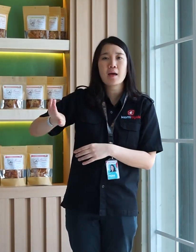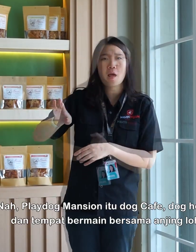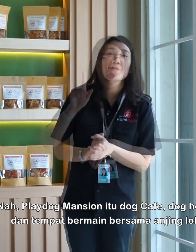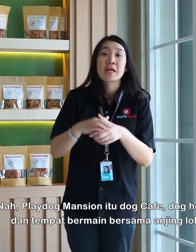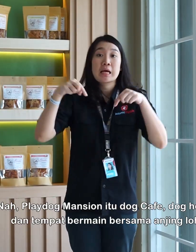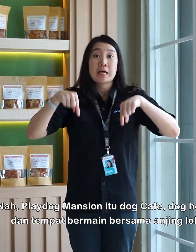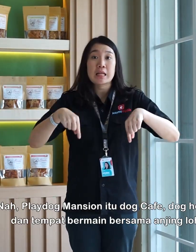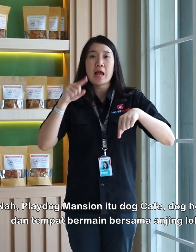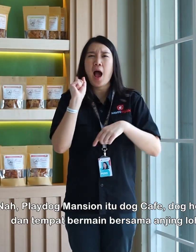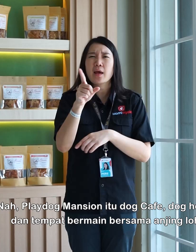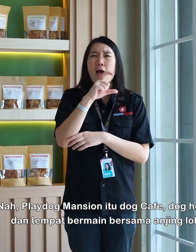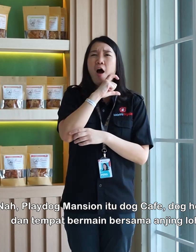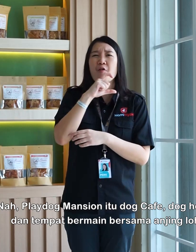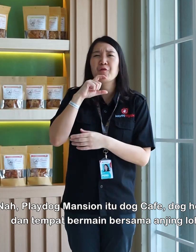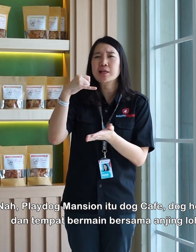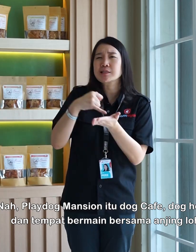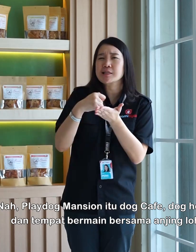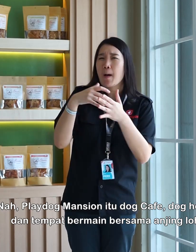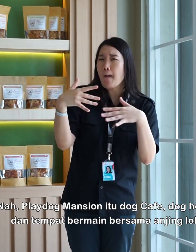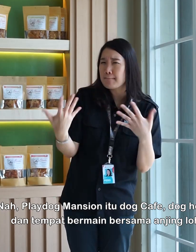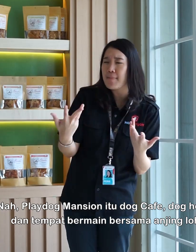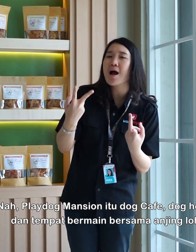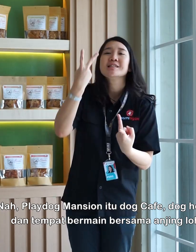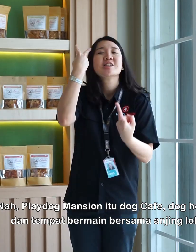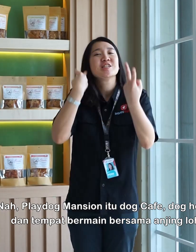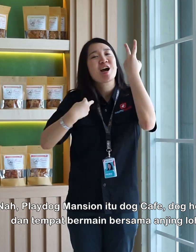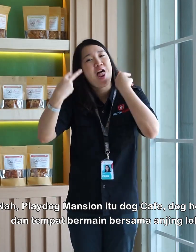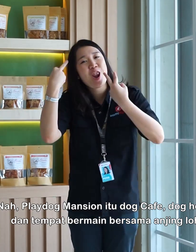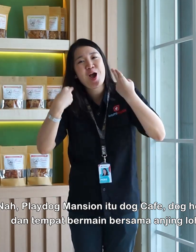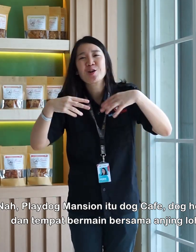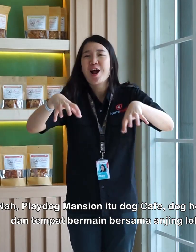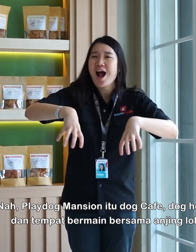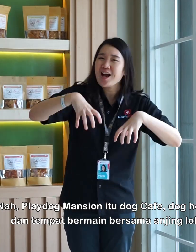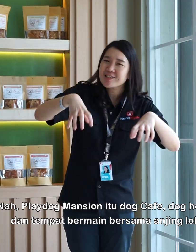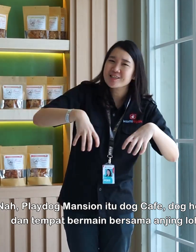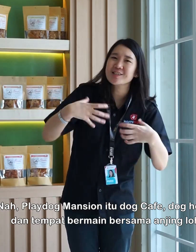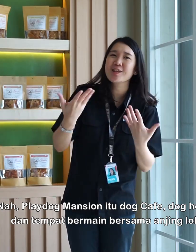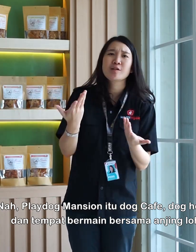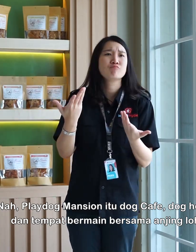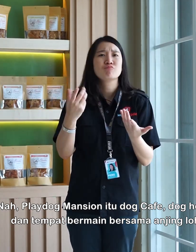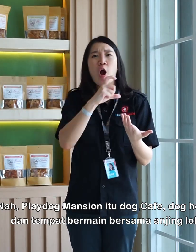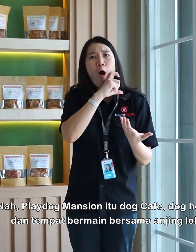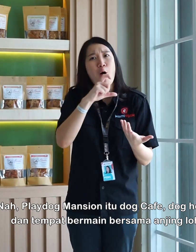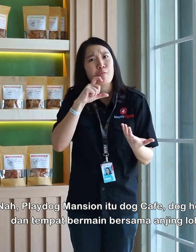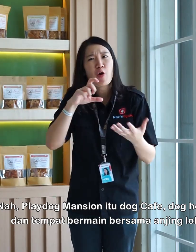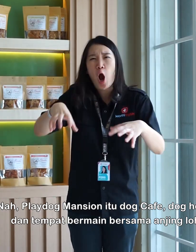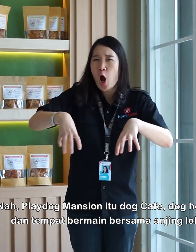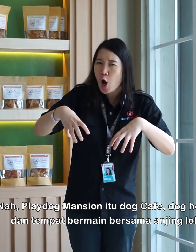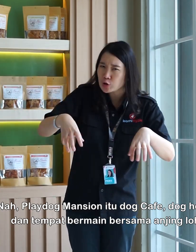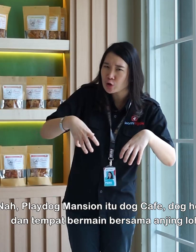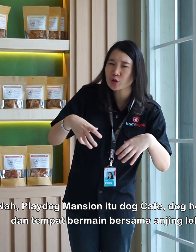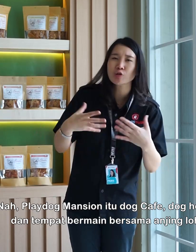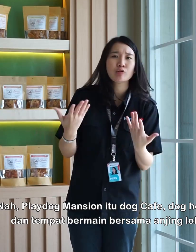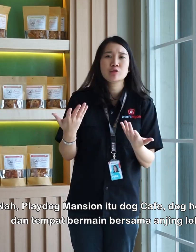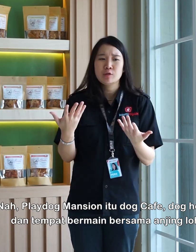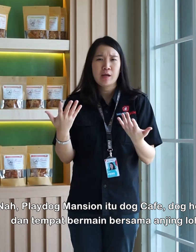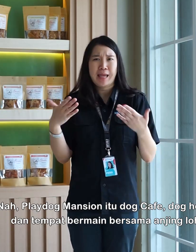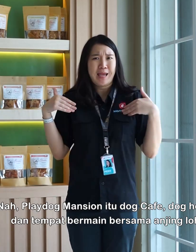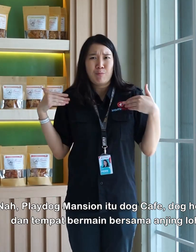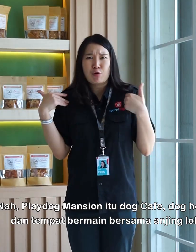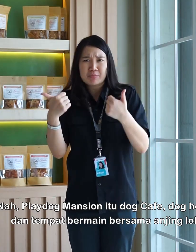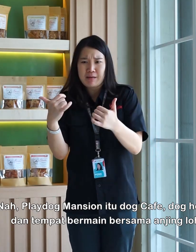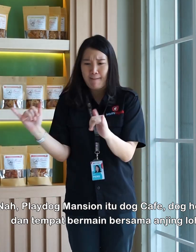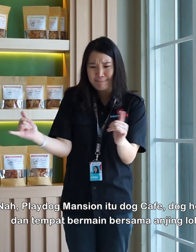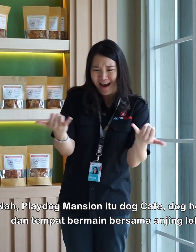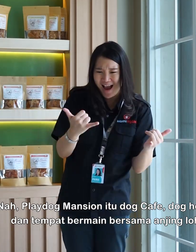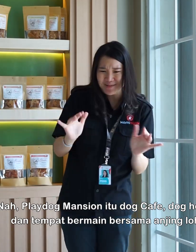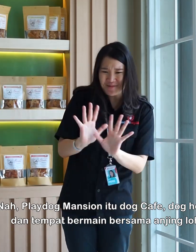Nah, Playdog Mansion itu dog Cafe, dog hotel, dan tempat bermain bersama anjing loh.